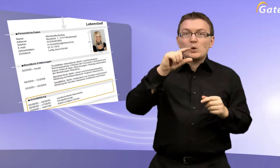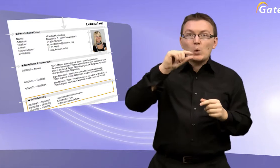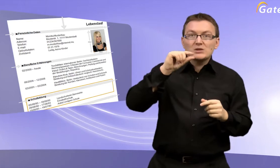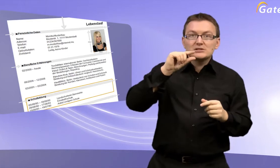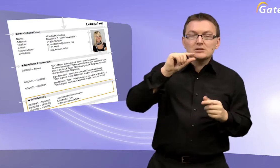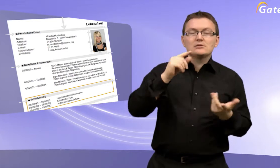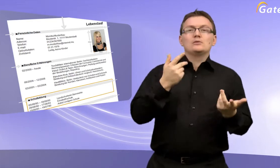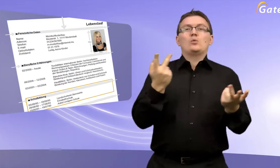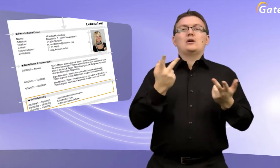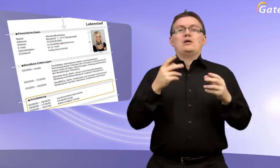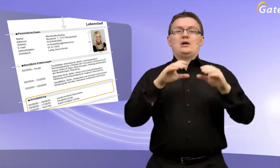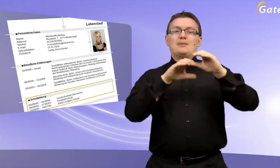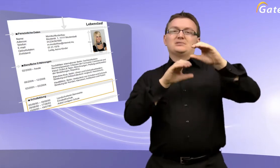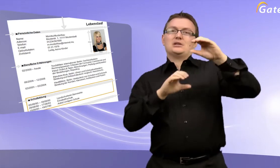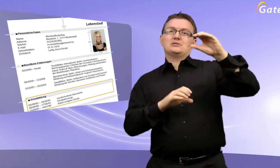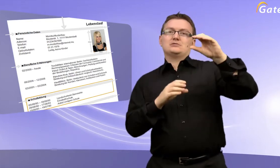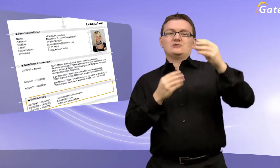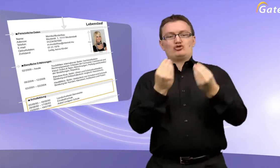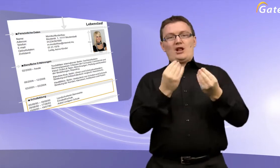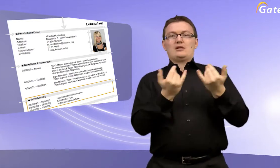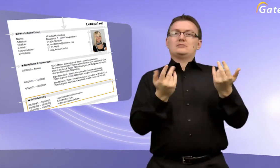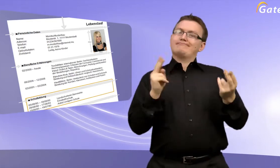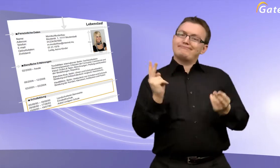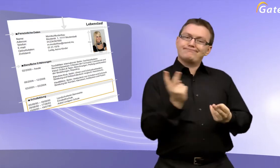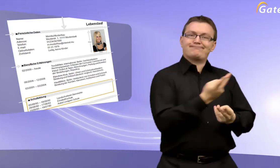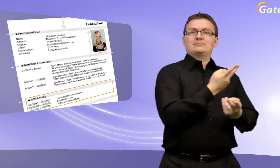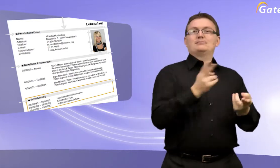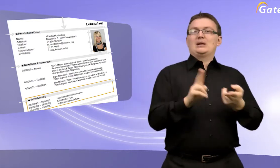die Gestaltung der Absätze. Dies sollte sich in allen Unterlagen gleichen.